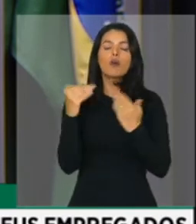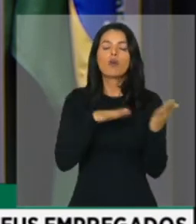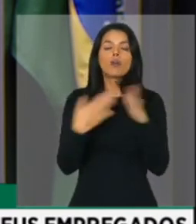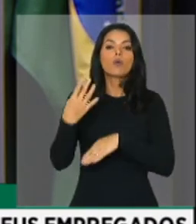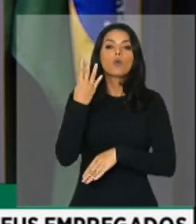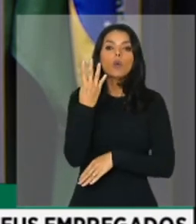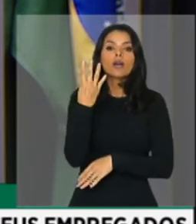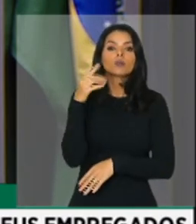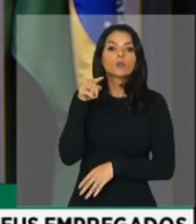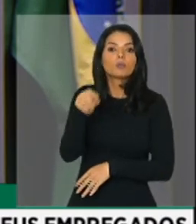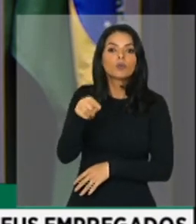PAÍS... BASTA, PERDEMOS 4.211 VIDAS NESSES ÚLTIMOS, NESSAS